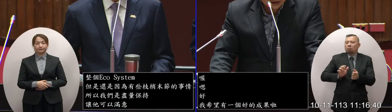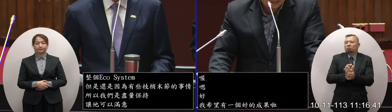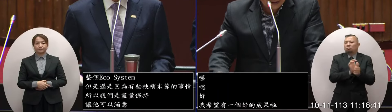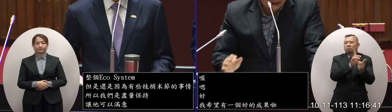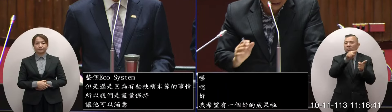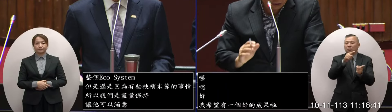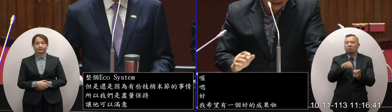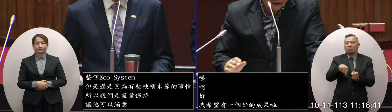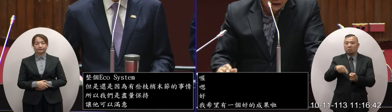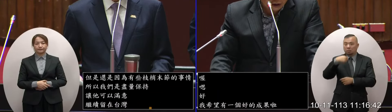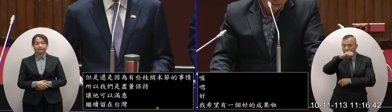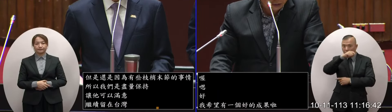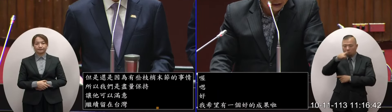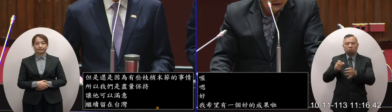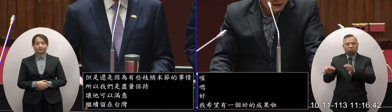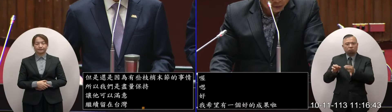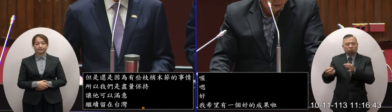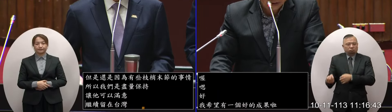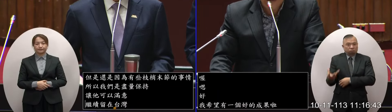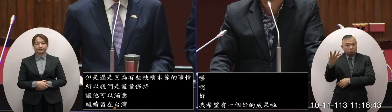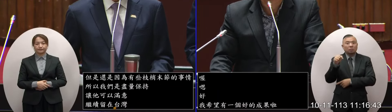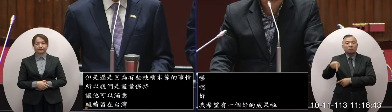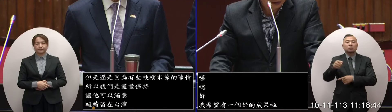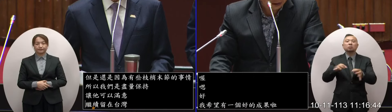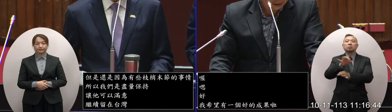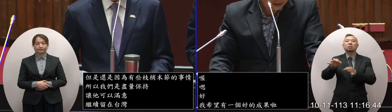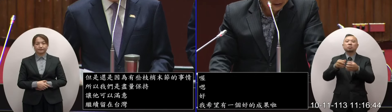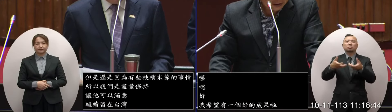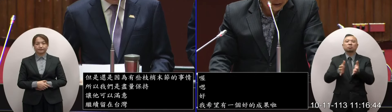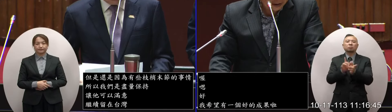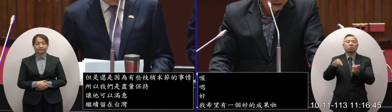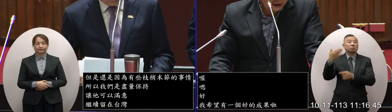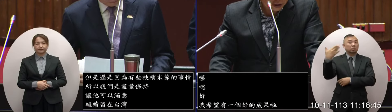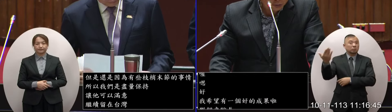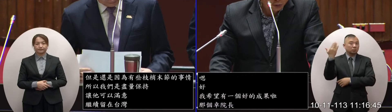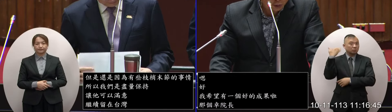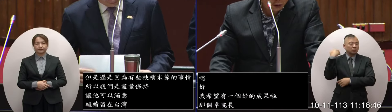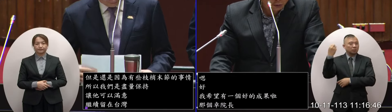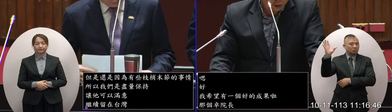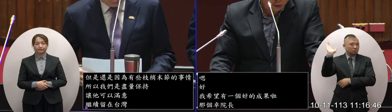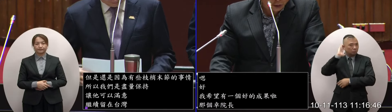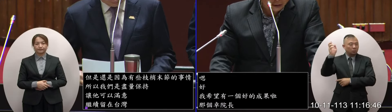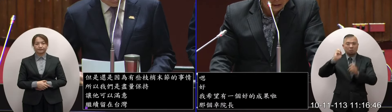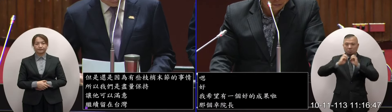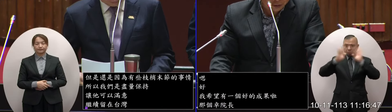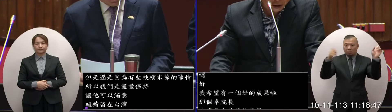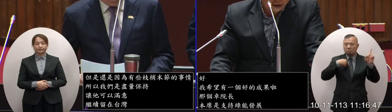我這邊念一段經濟部的新聞稿 這個 經濟部說我國離岸風電